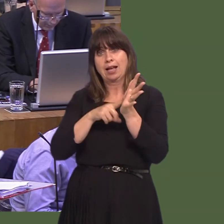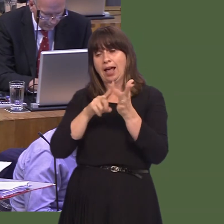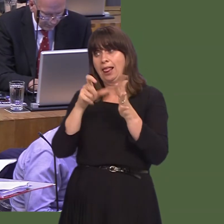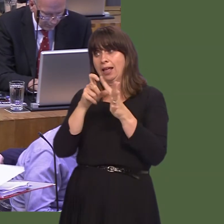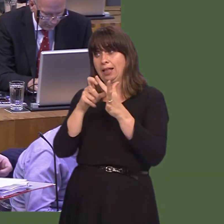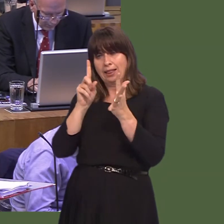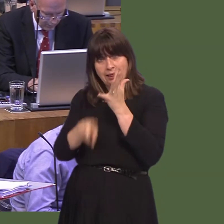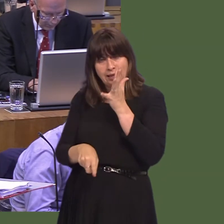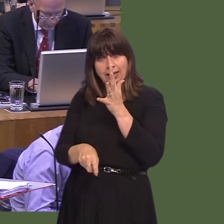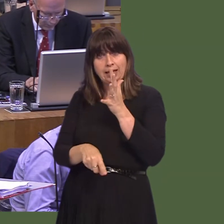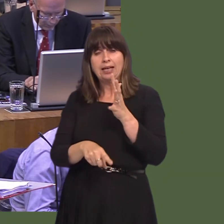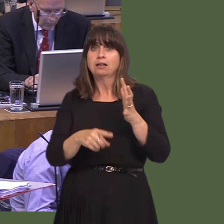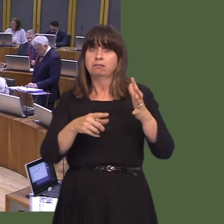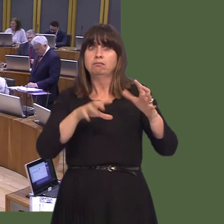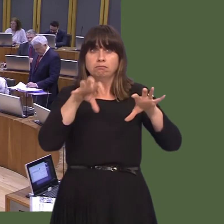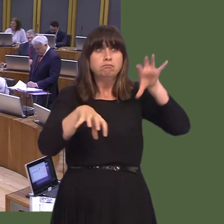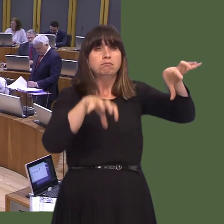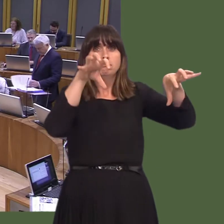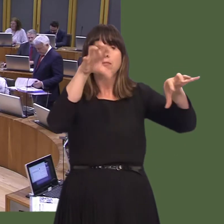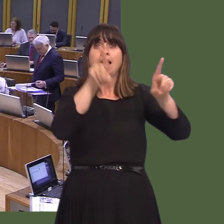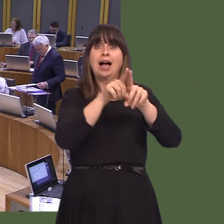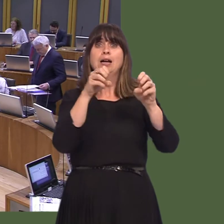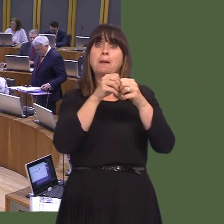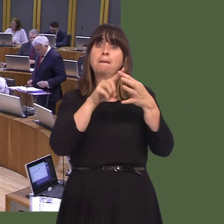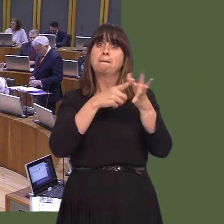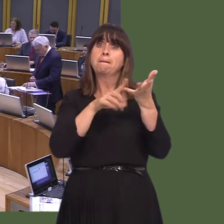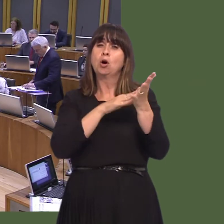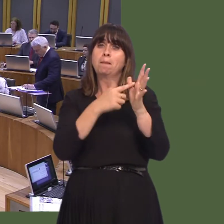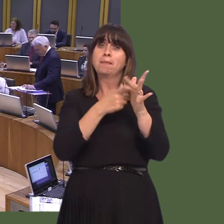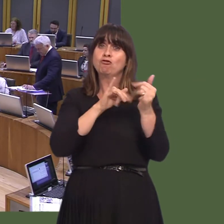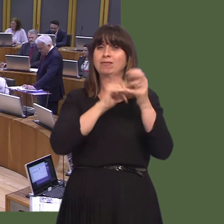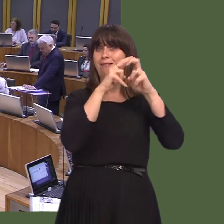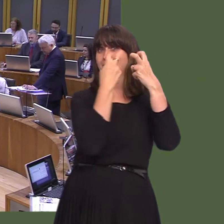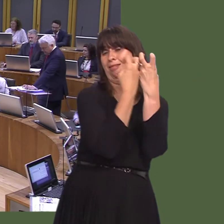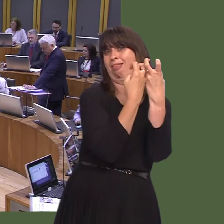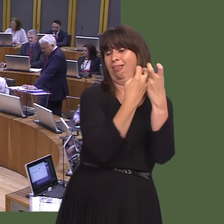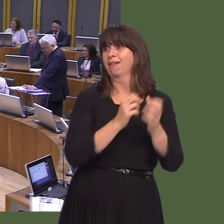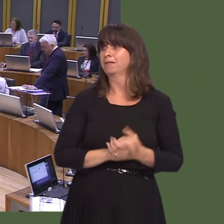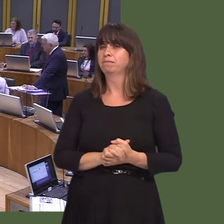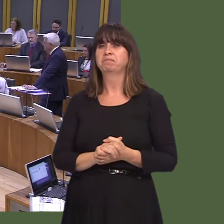Rhun ap Iorwerth AM: Diolch yn fawr iawn. Rydym ni, fel pob etholaeth, rwyín gwybod, yn falch iawn oín treftadaeth.